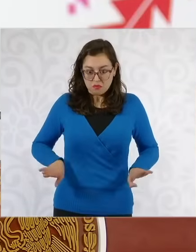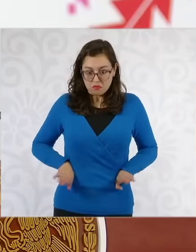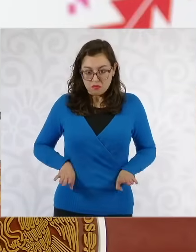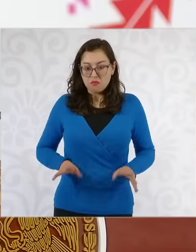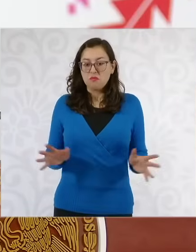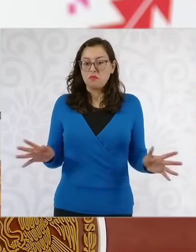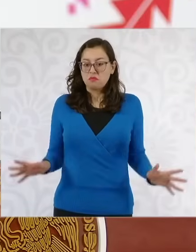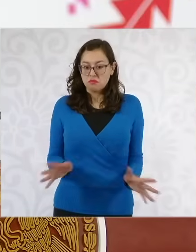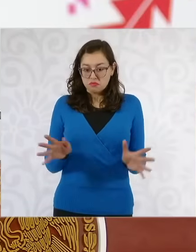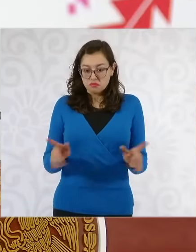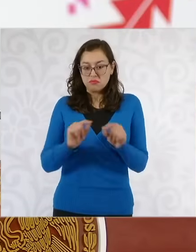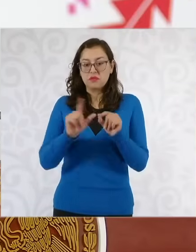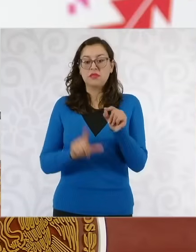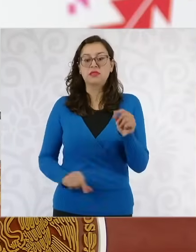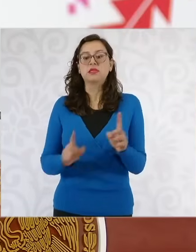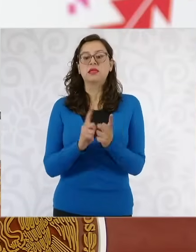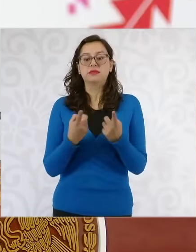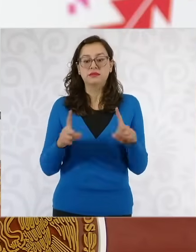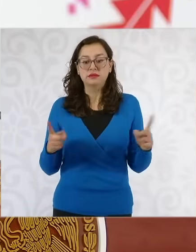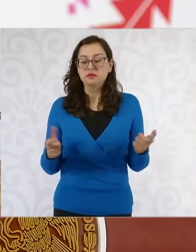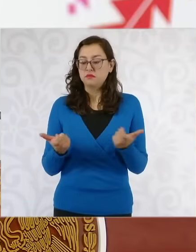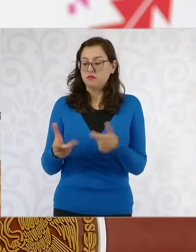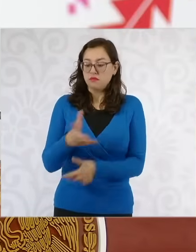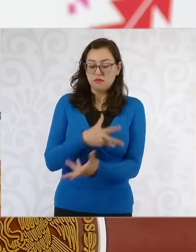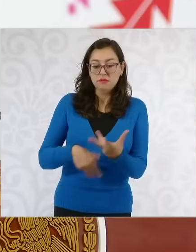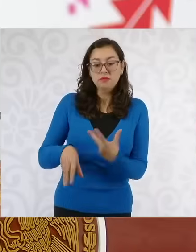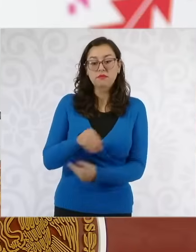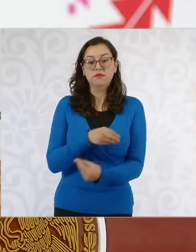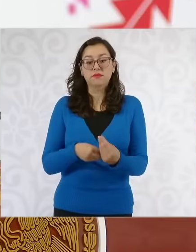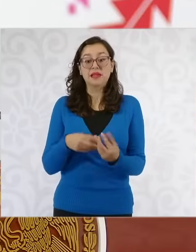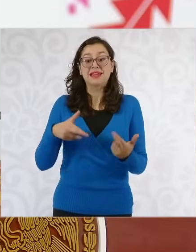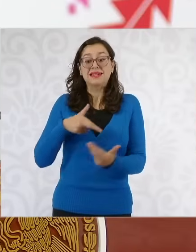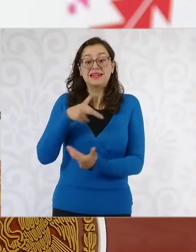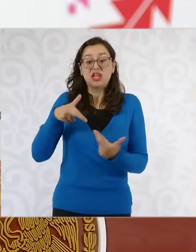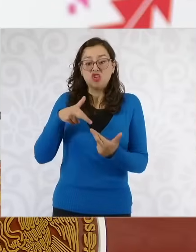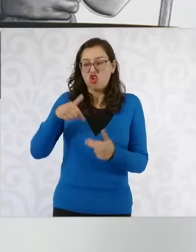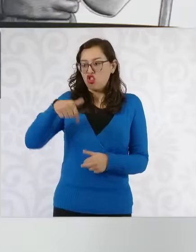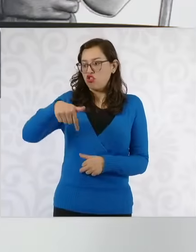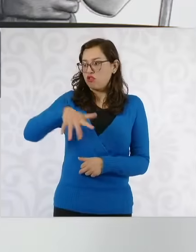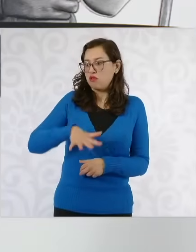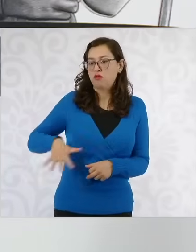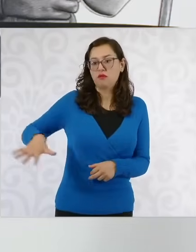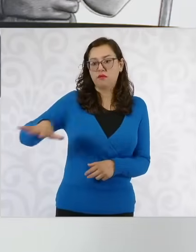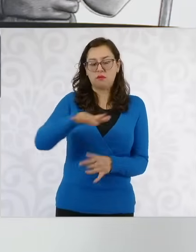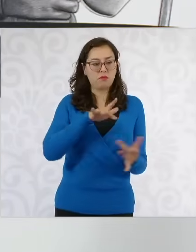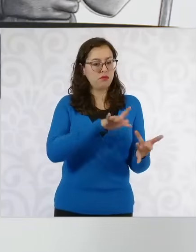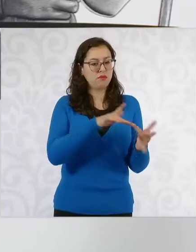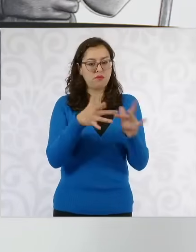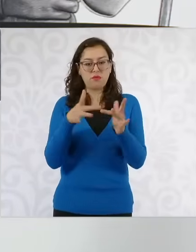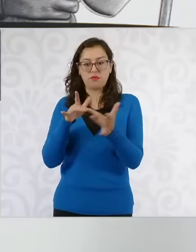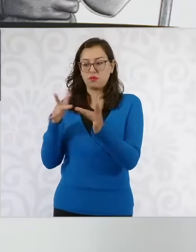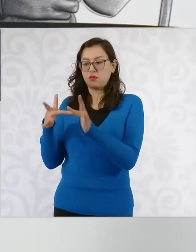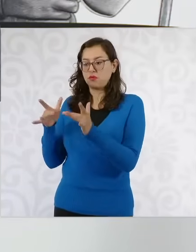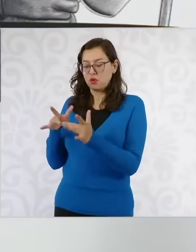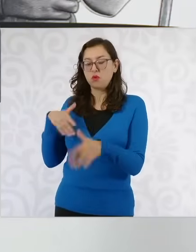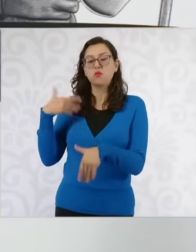económica al tener una conectividad regional y también ampliarnos a Norteamérica centro y